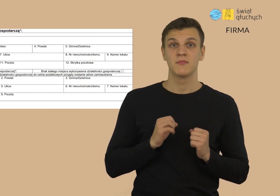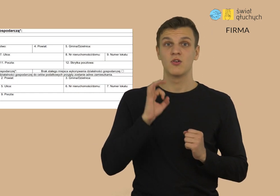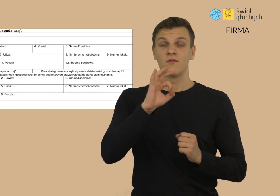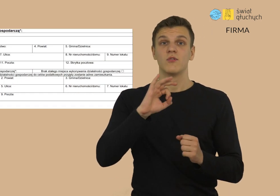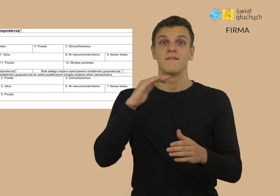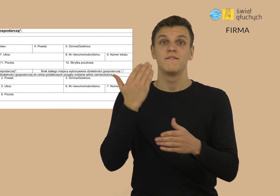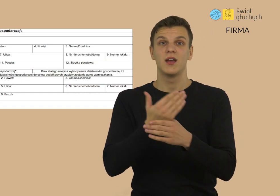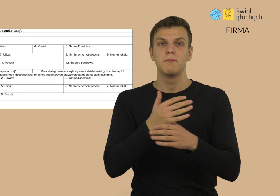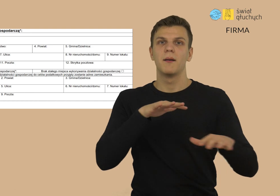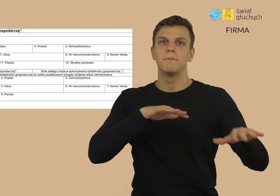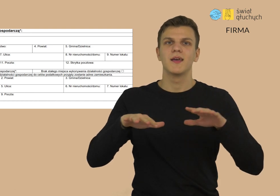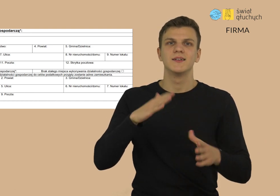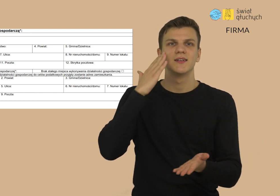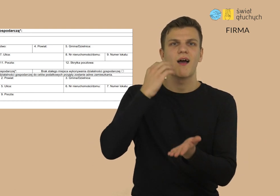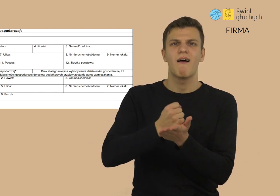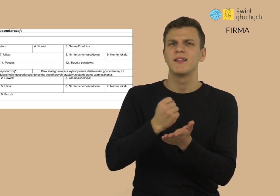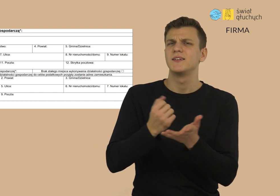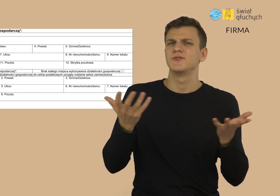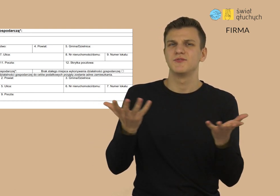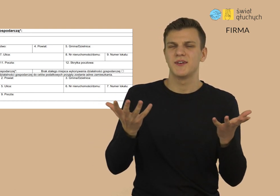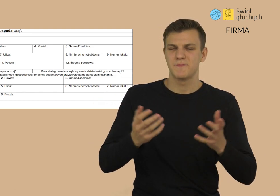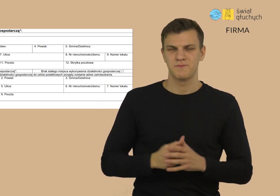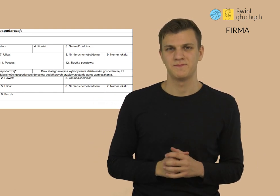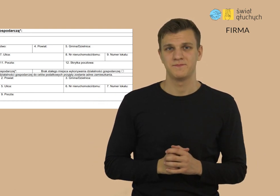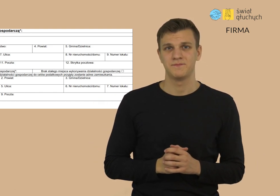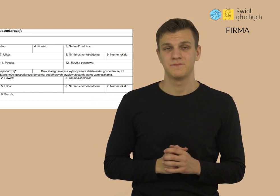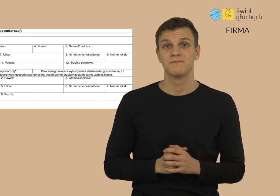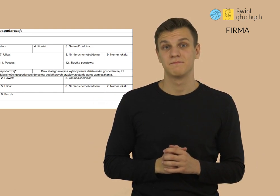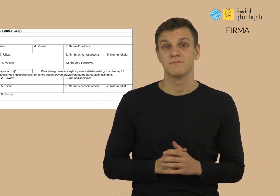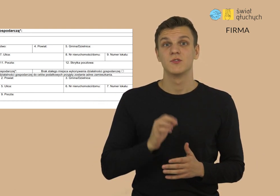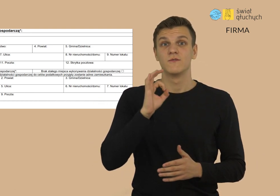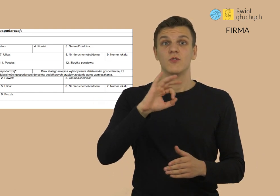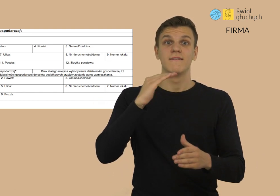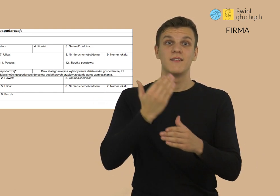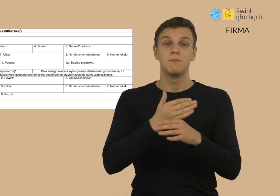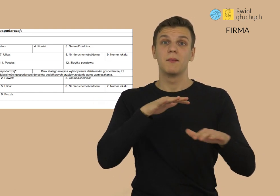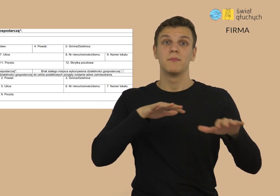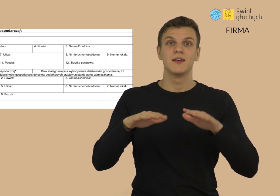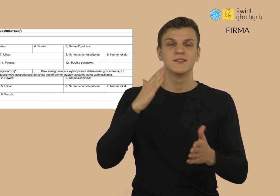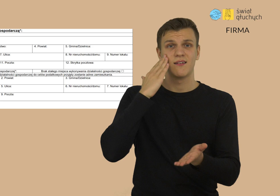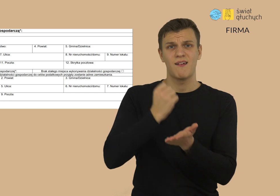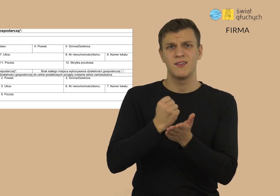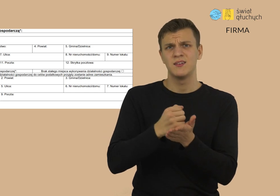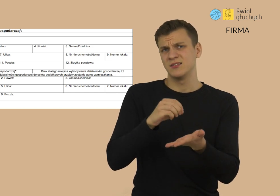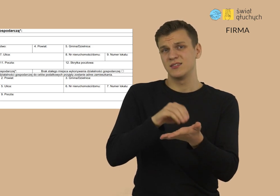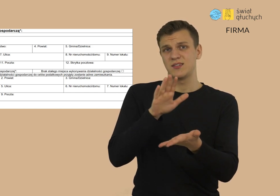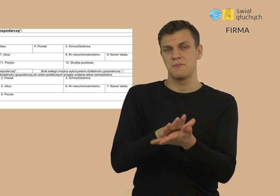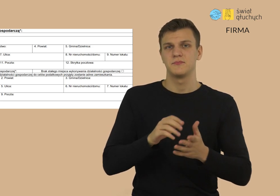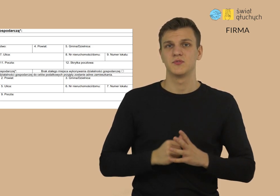10. Główne miejsce wykonywania działalności gospodarczej. Chodzi tu o adres siedziby firmy.